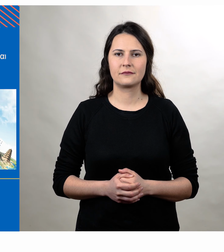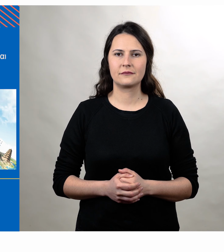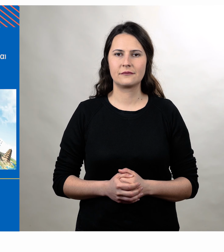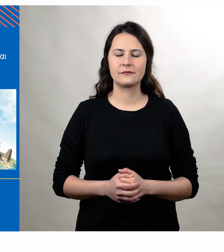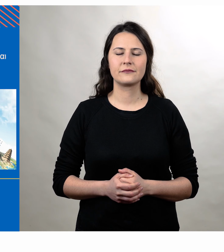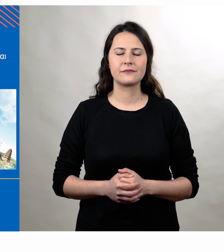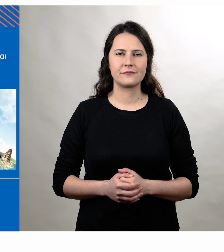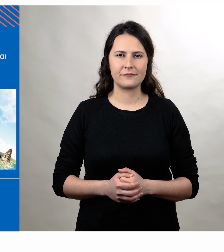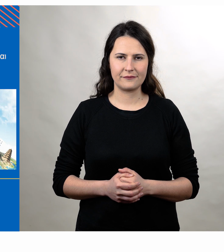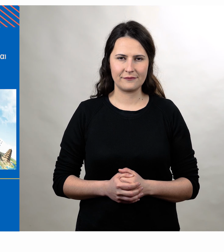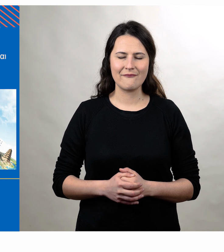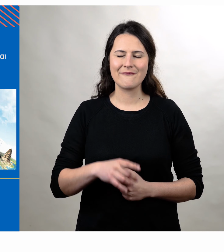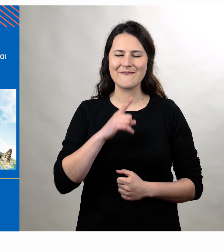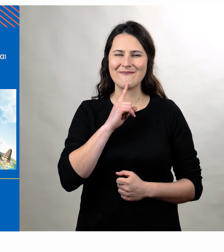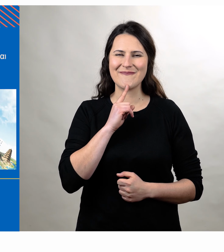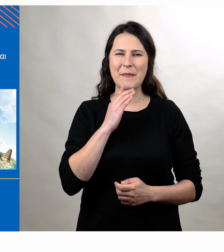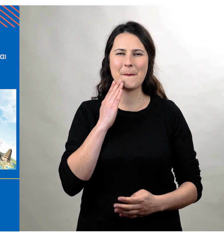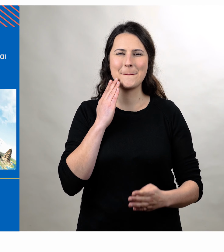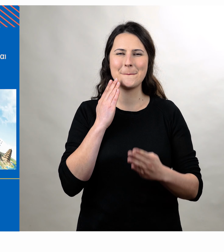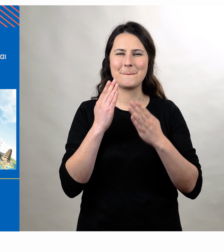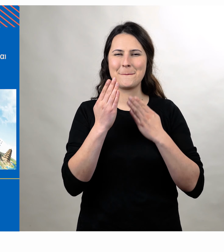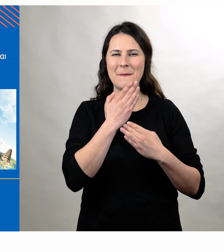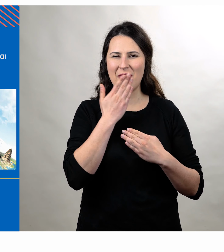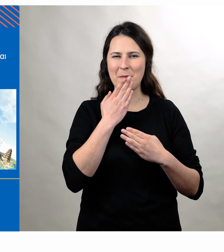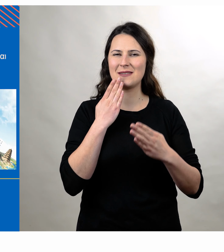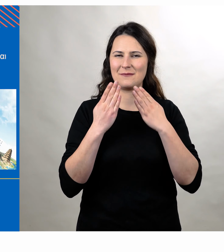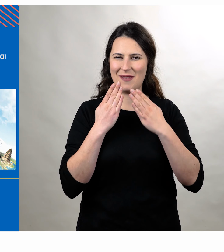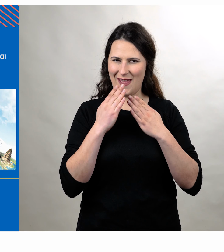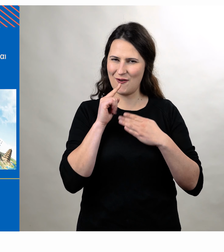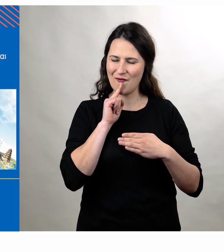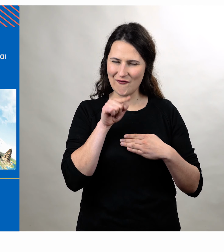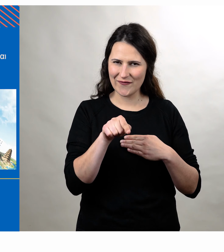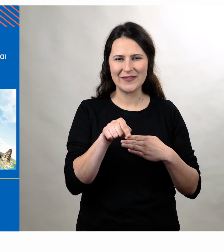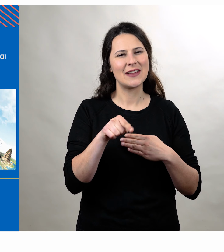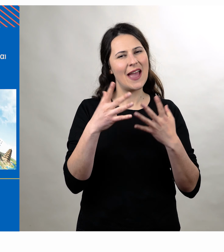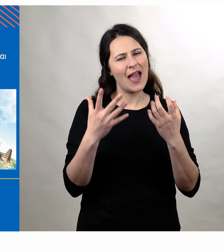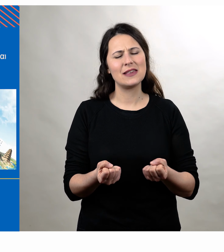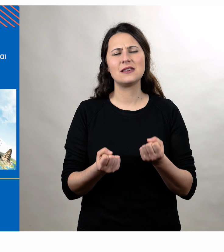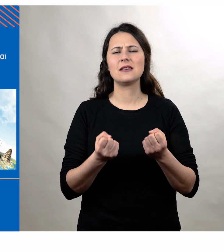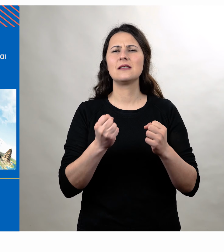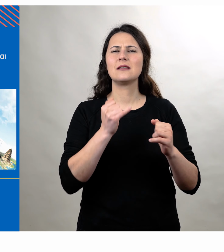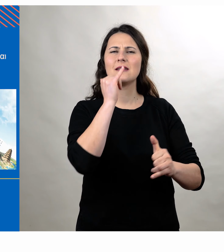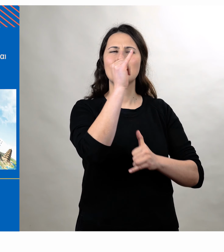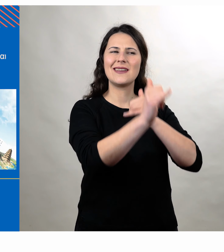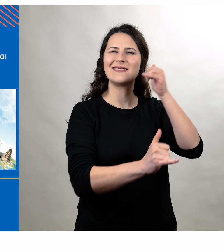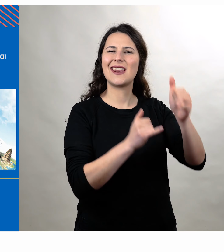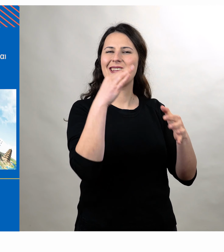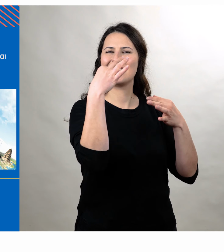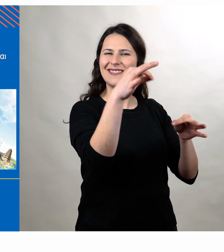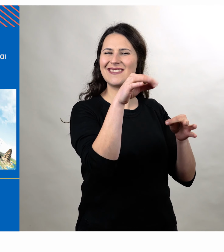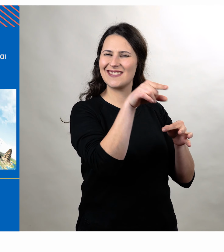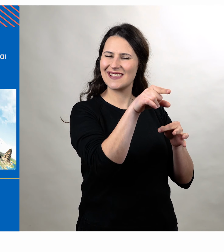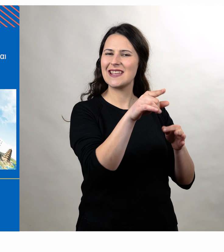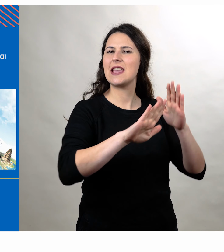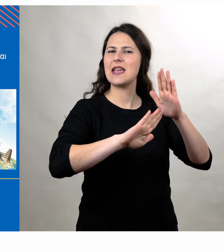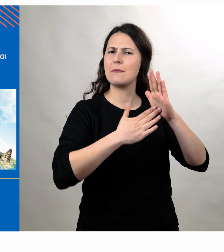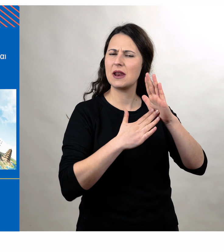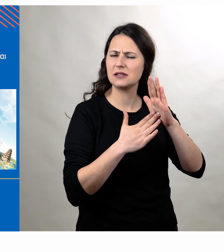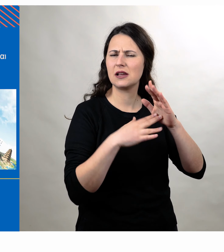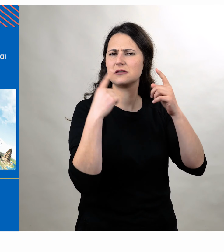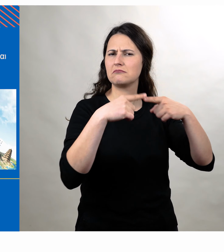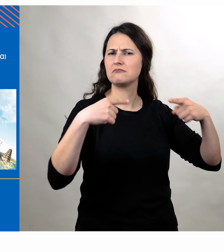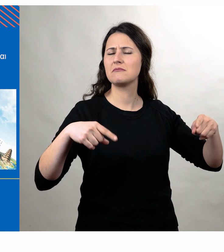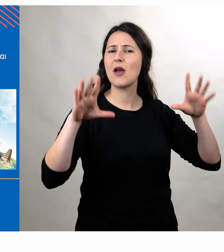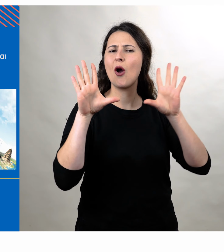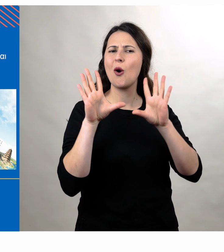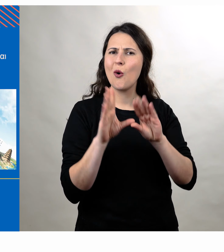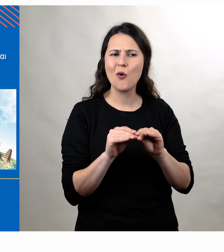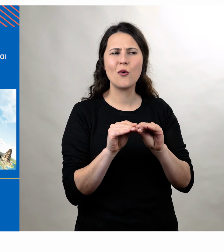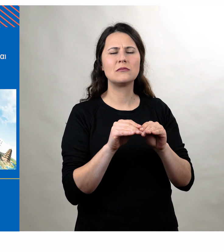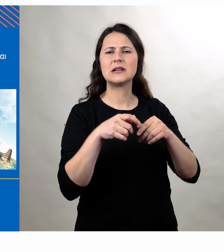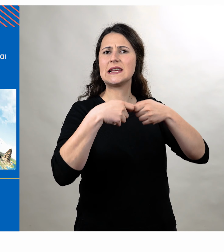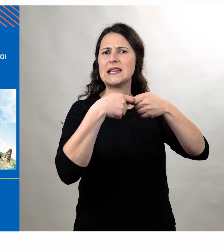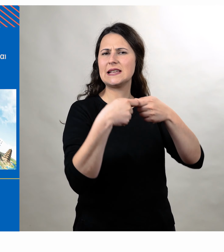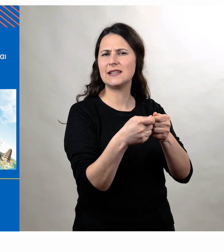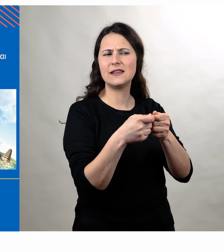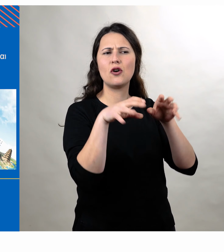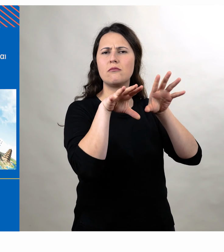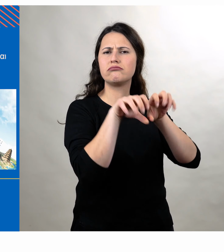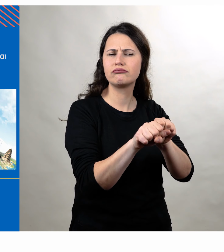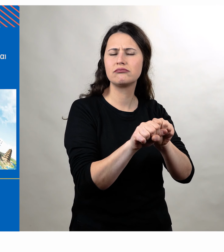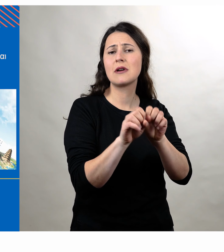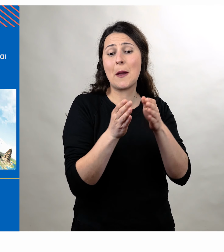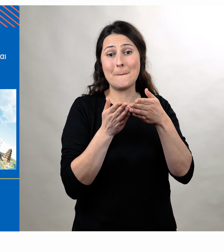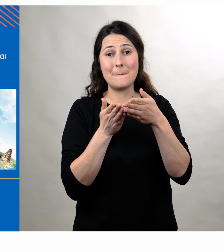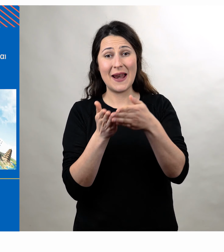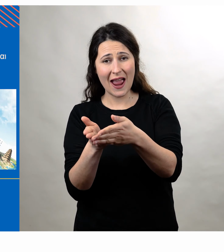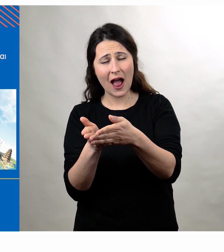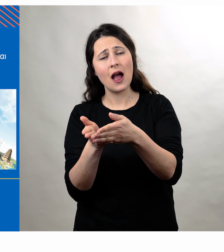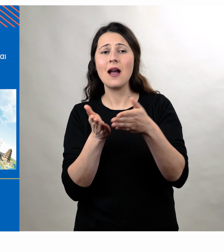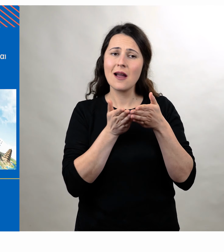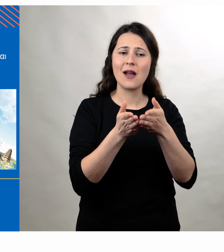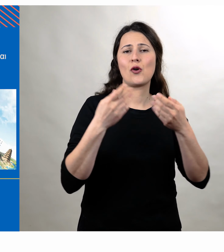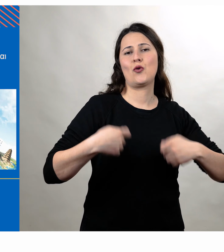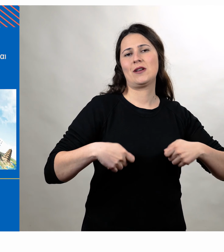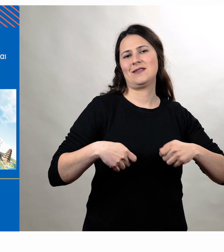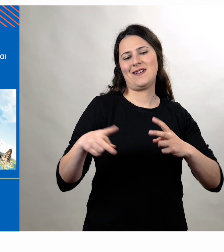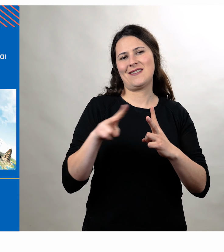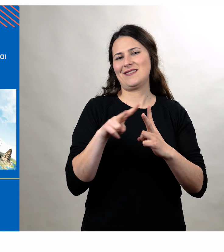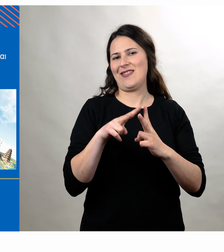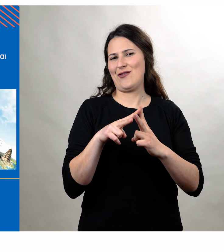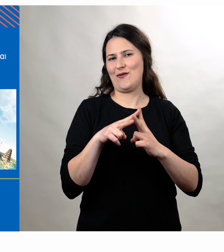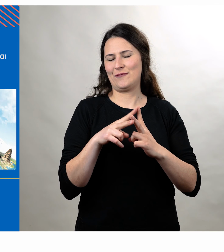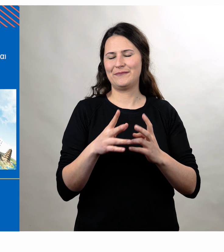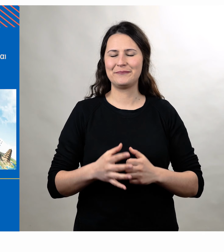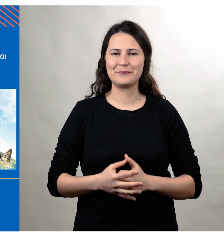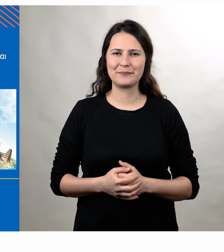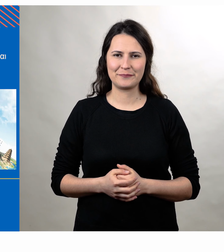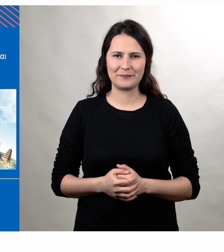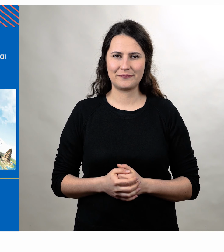Σε αυτό το μάθημα παρουσιάζονται χρήσιμες διαδικτυακές υπηρεσίες για εύρεση και κράτηση εισιτηρίων πλοίων και κρουαζιέρας!